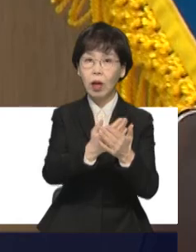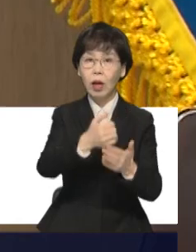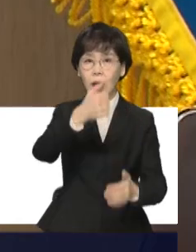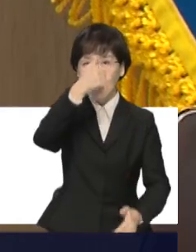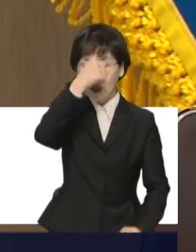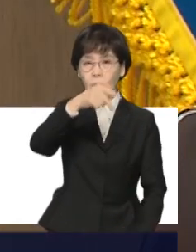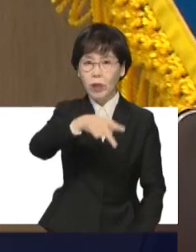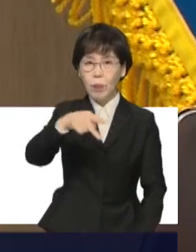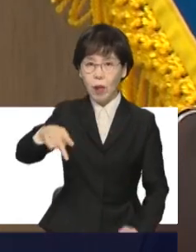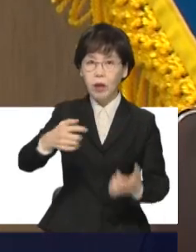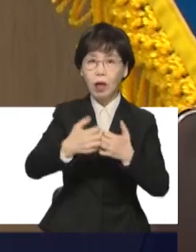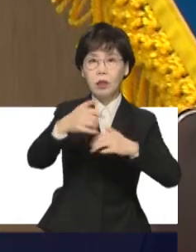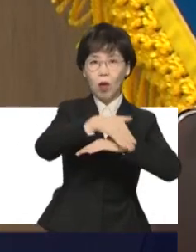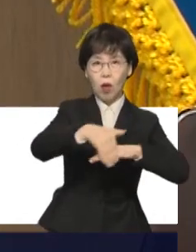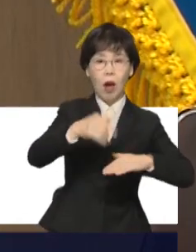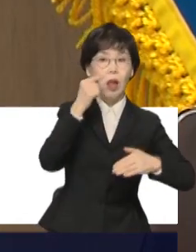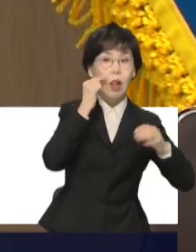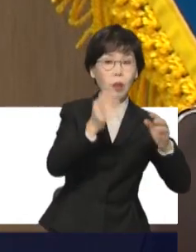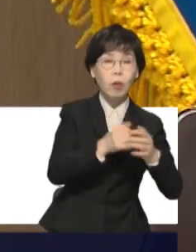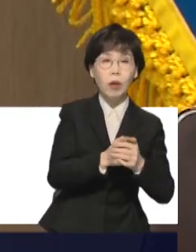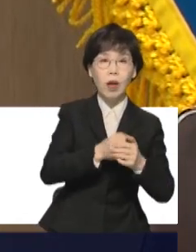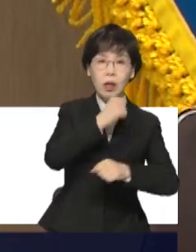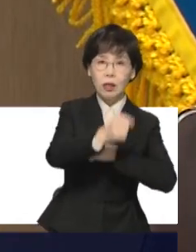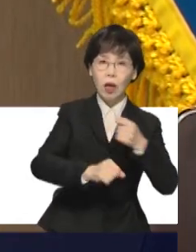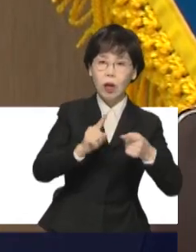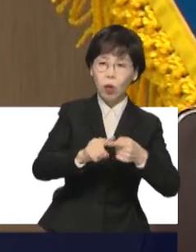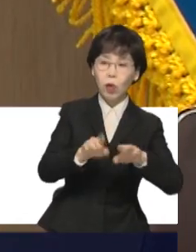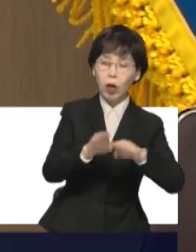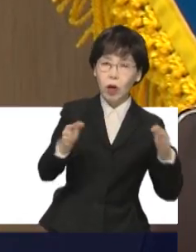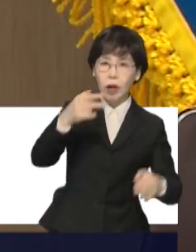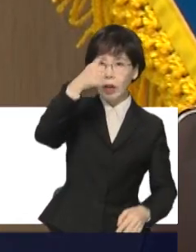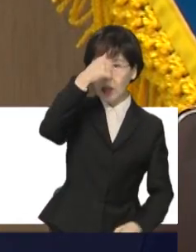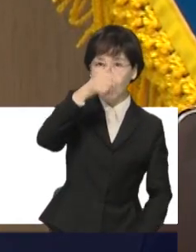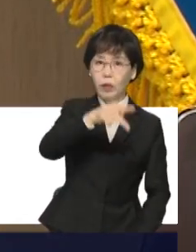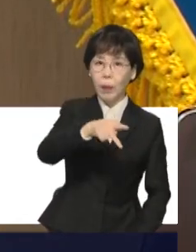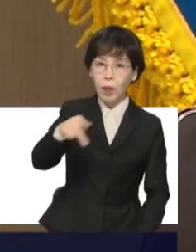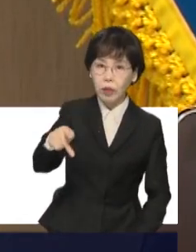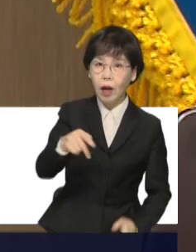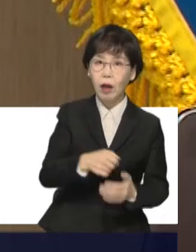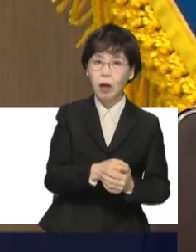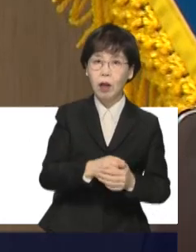평화, 번영의 인도태평양 전략과 일본의 자유롭고 열린 인도태평양 추진